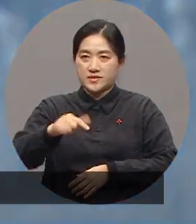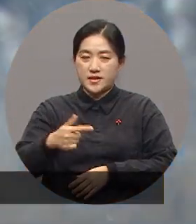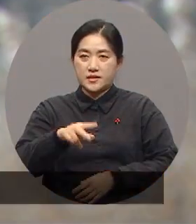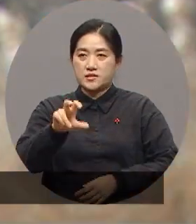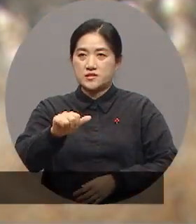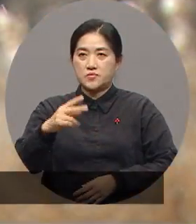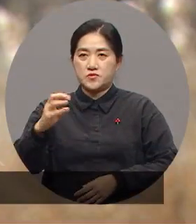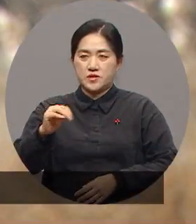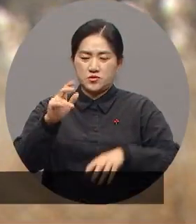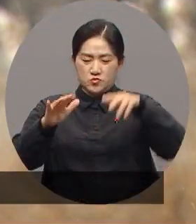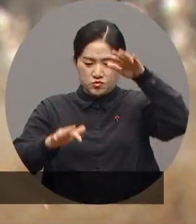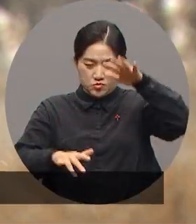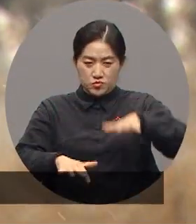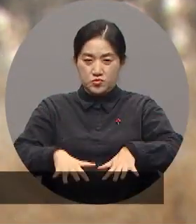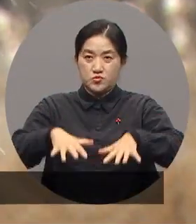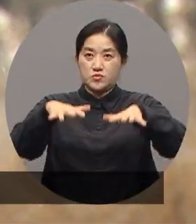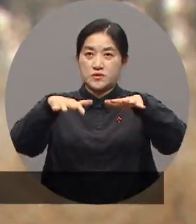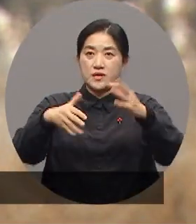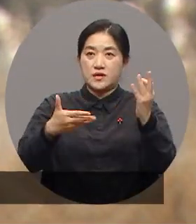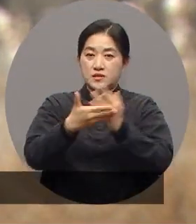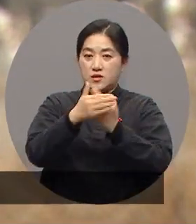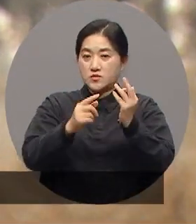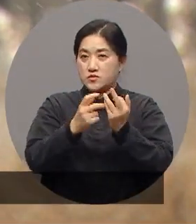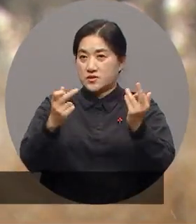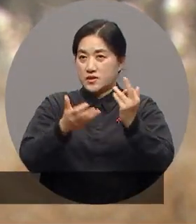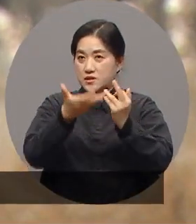이상의 많은 눈이 내렸는데요.